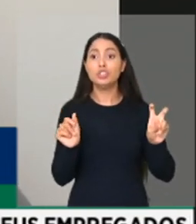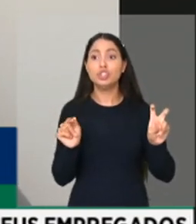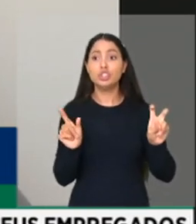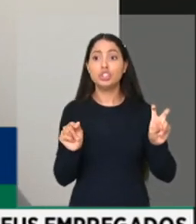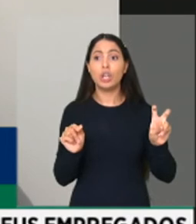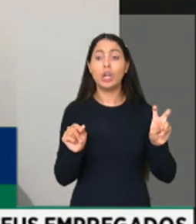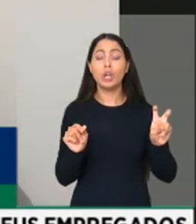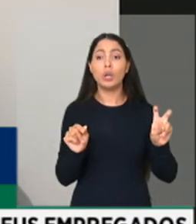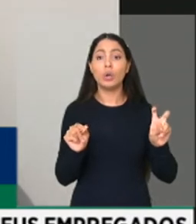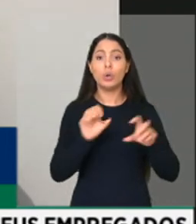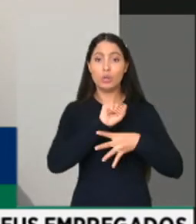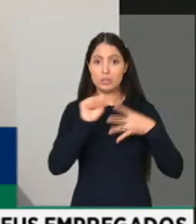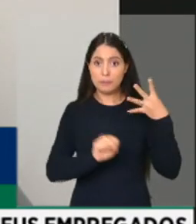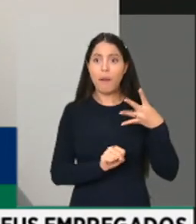RECURSOS DO SISTEMA S ACHAMOS ATÉ QUE ESSA CASA JÁ TENTOU